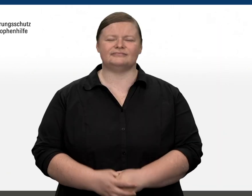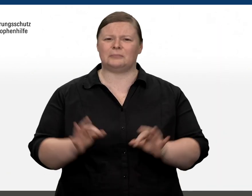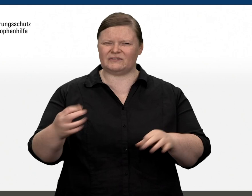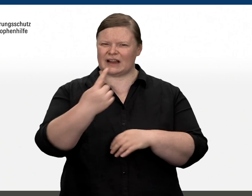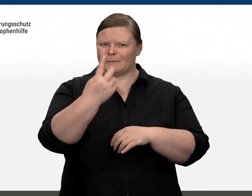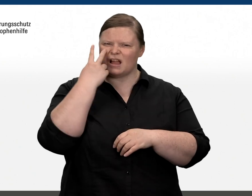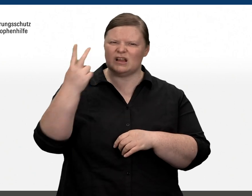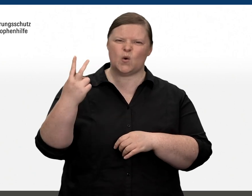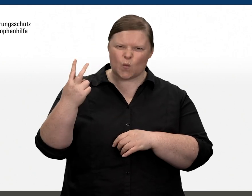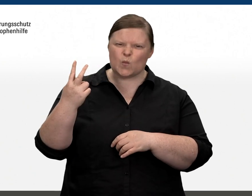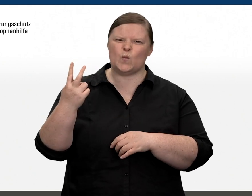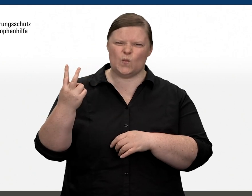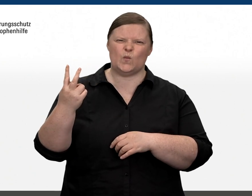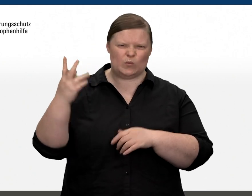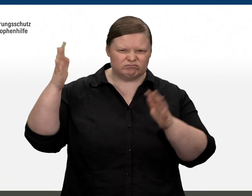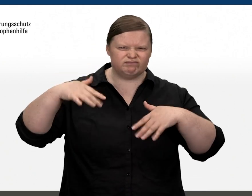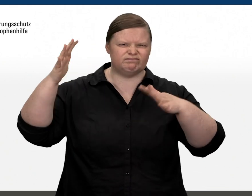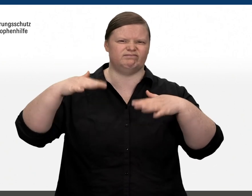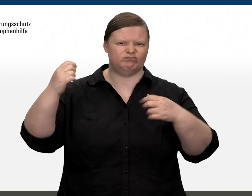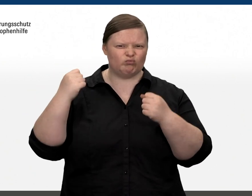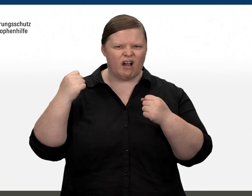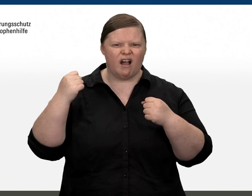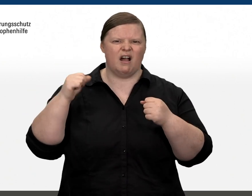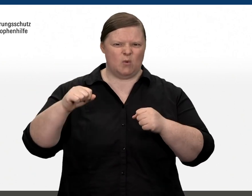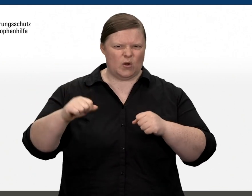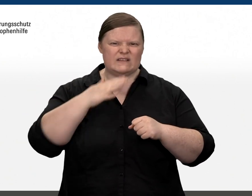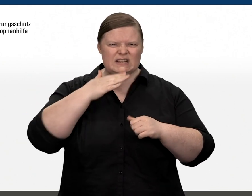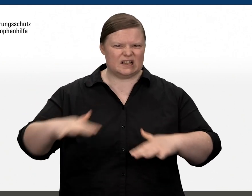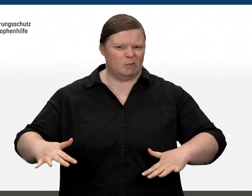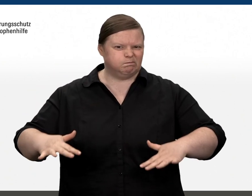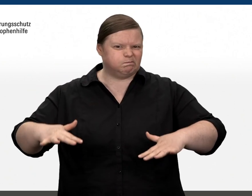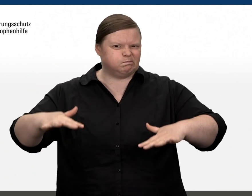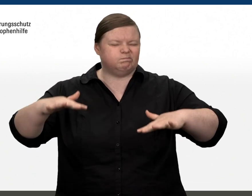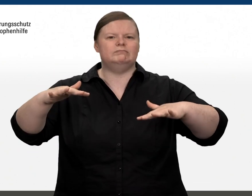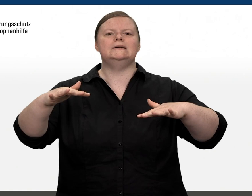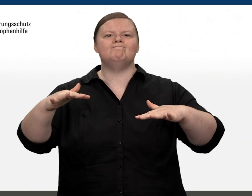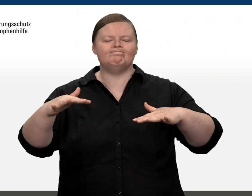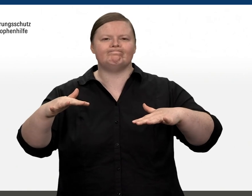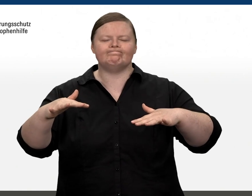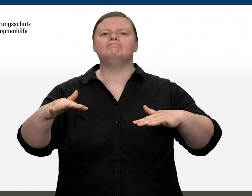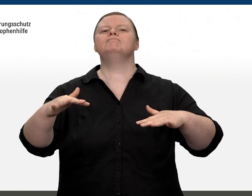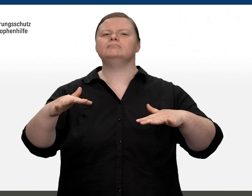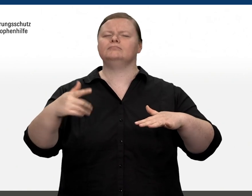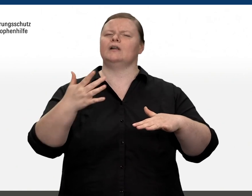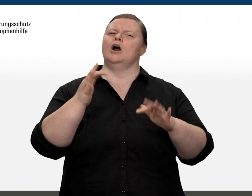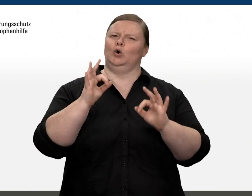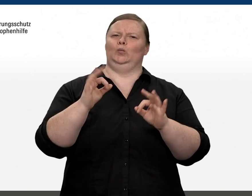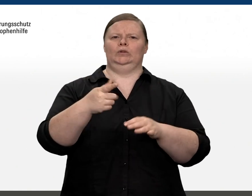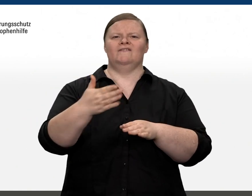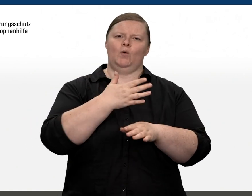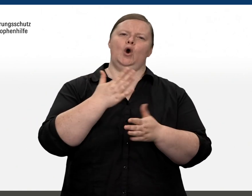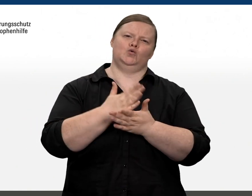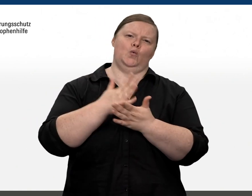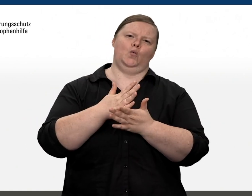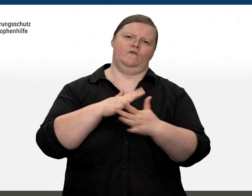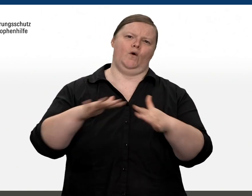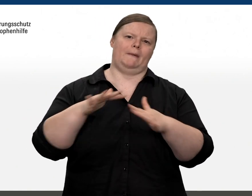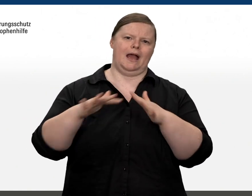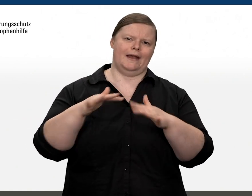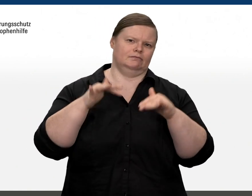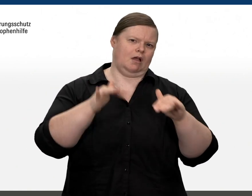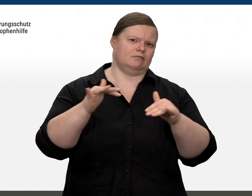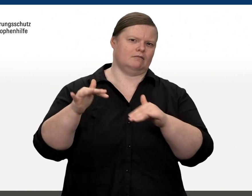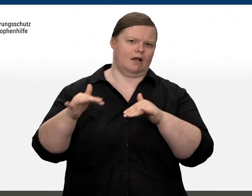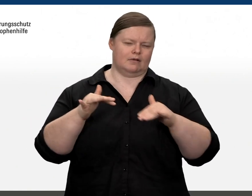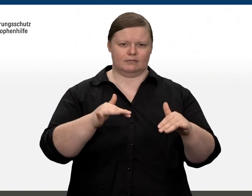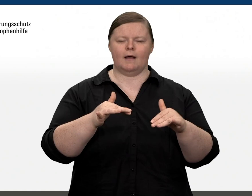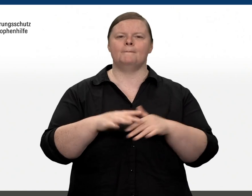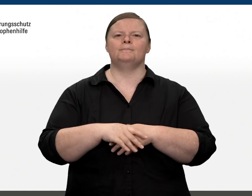Wenn das Wasser steigt und steigt ist es gut, vorbereitet zu sein.